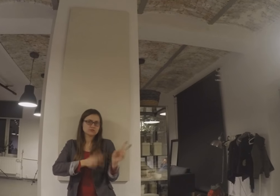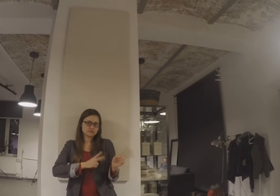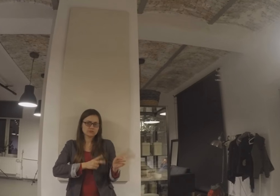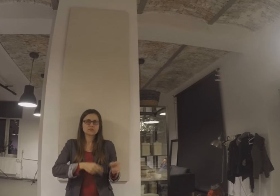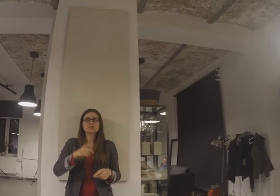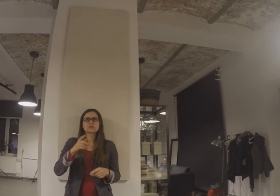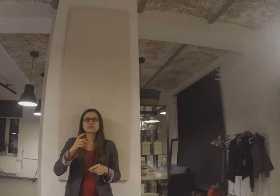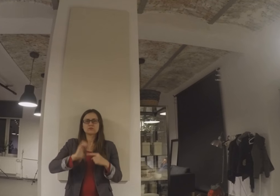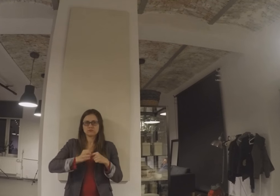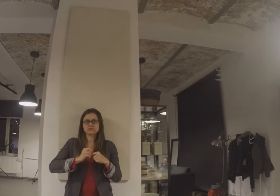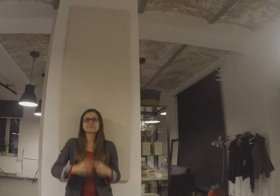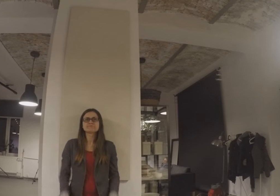November Dezember